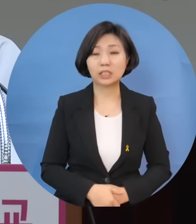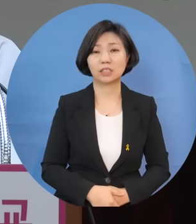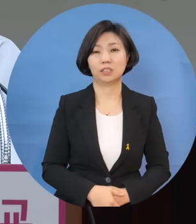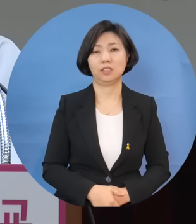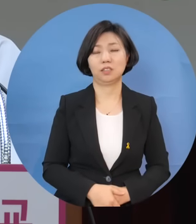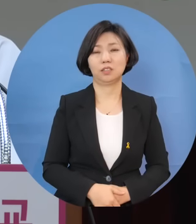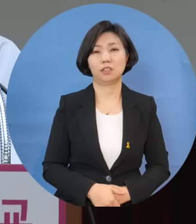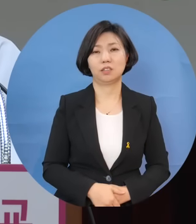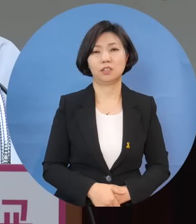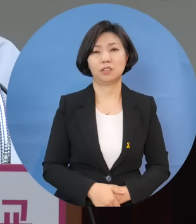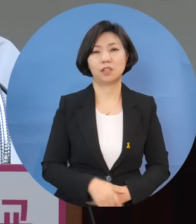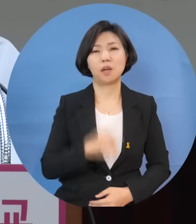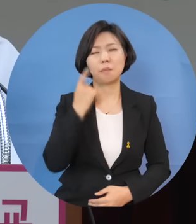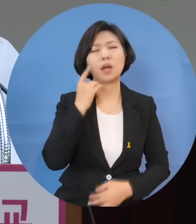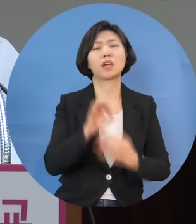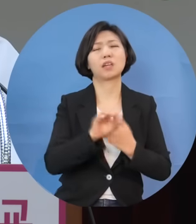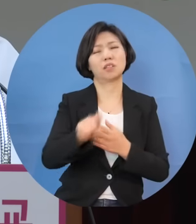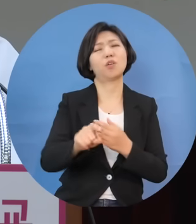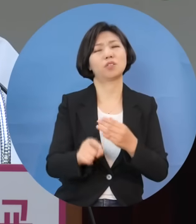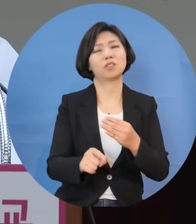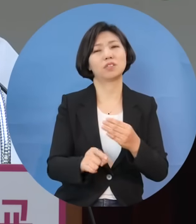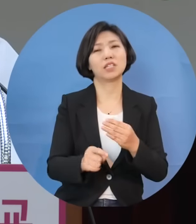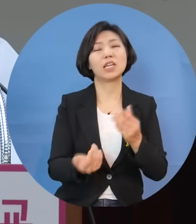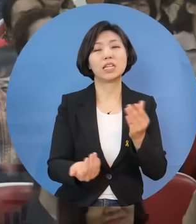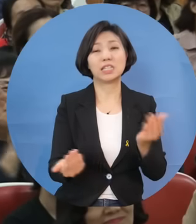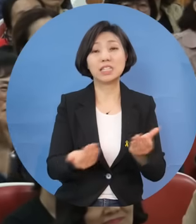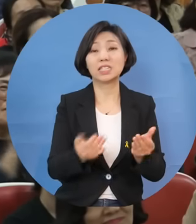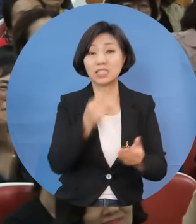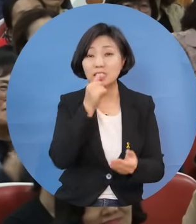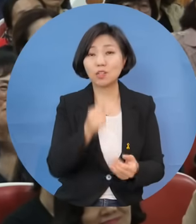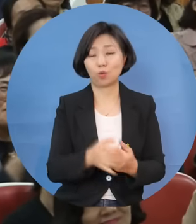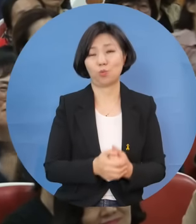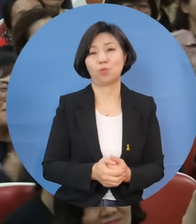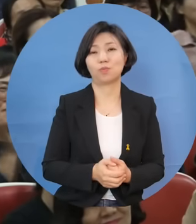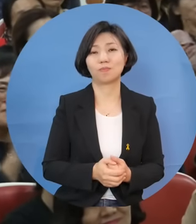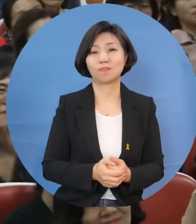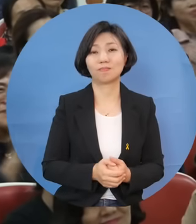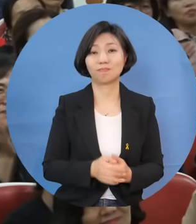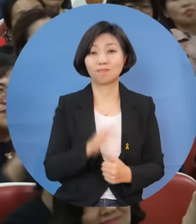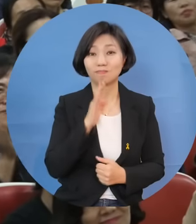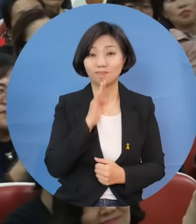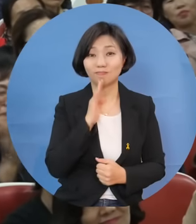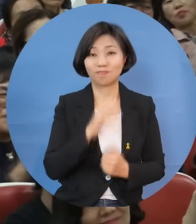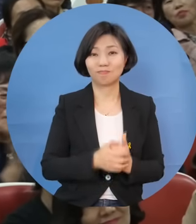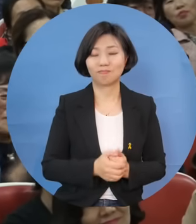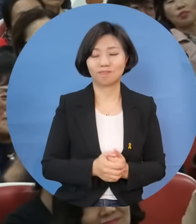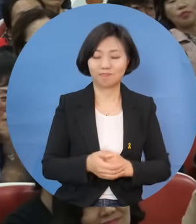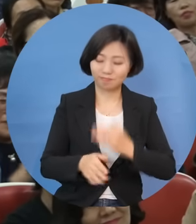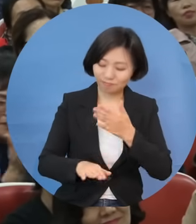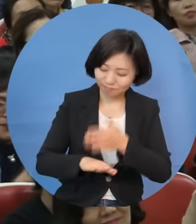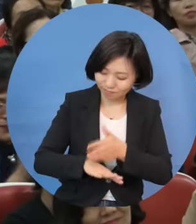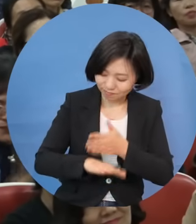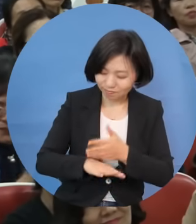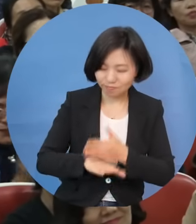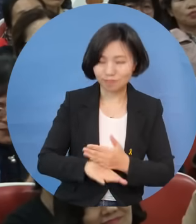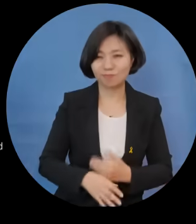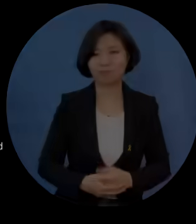만약에 그런 일이 있다 하더라도.... (청중 박수 / 스님 웃음) (질문자) 감사합니다. (스님) 네. (청중 박수)